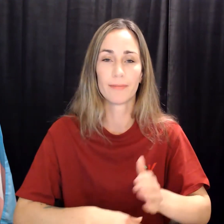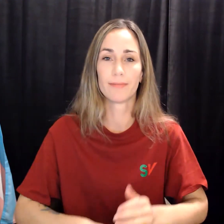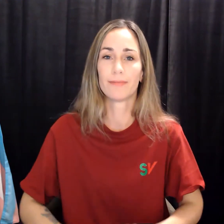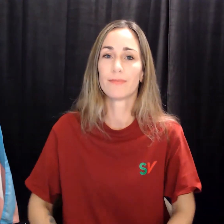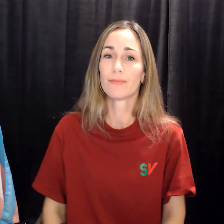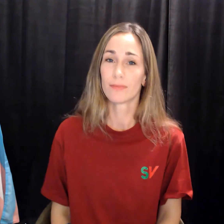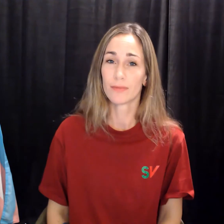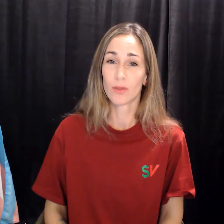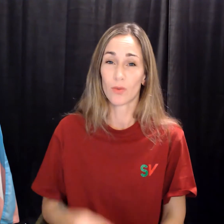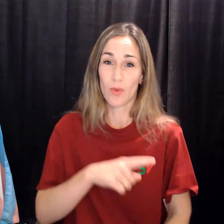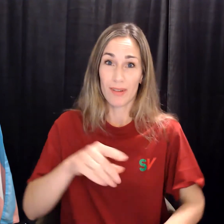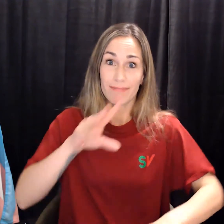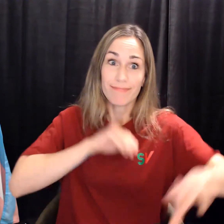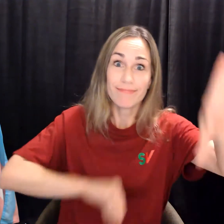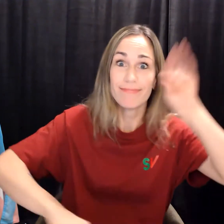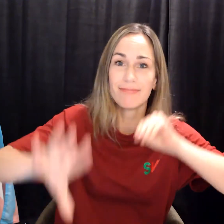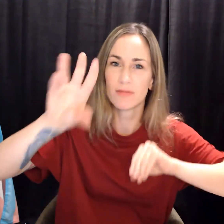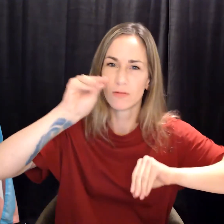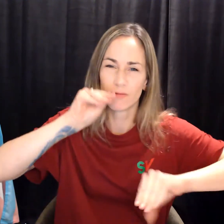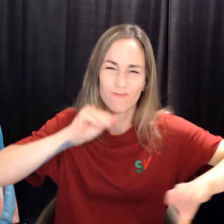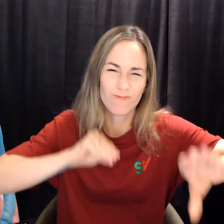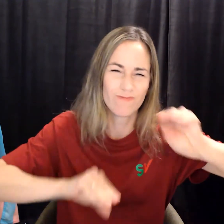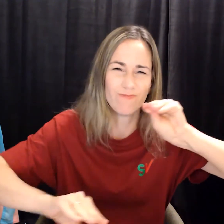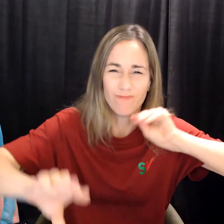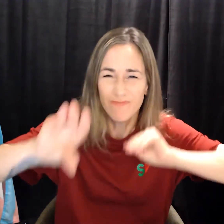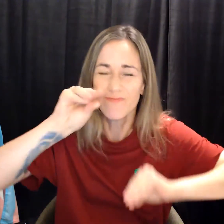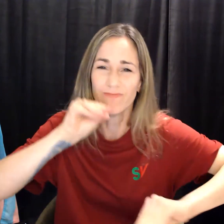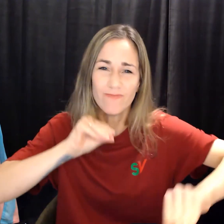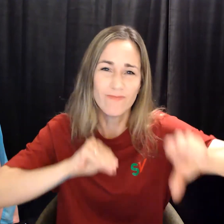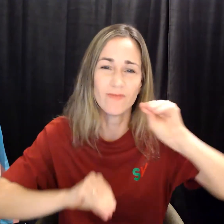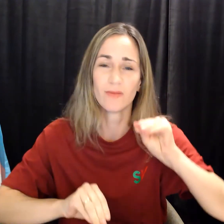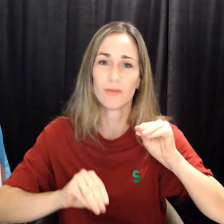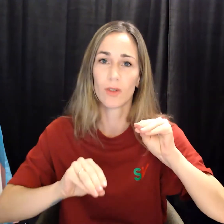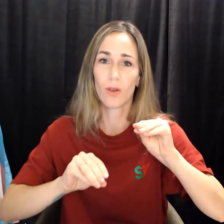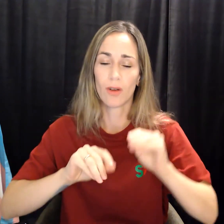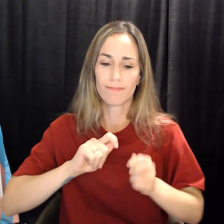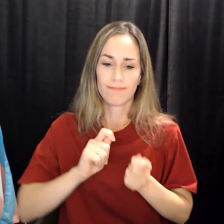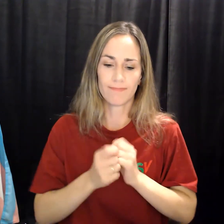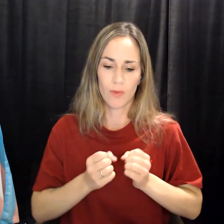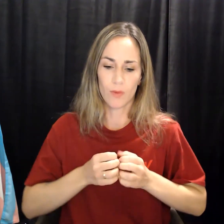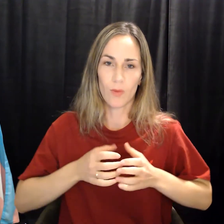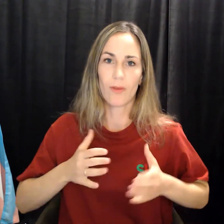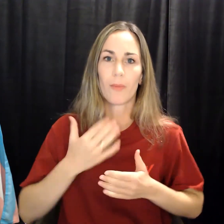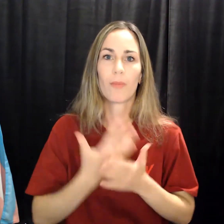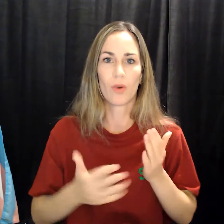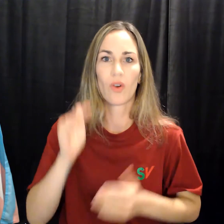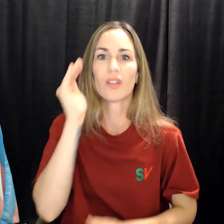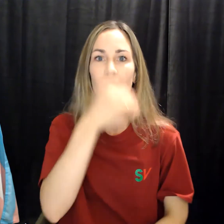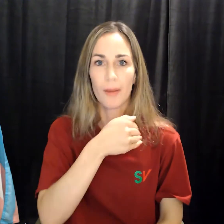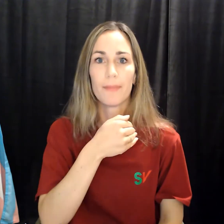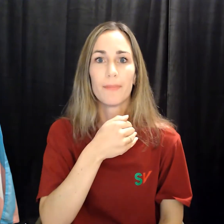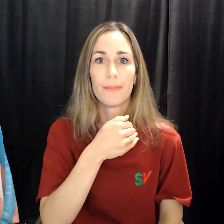Det gikk kraftig utover læringen og mange døve barn og unge utviklet språkskam.